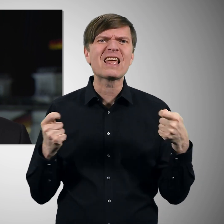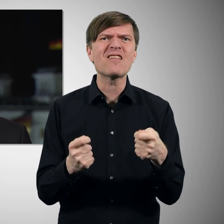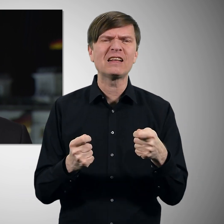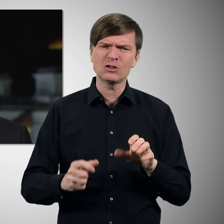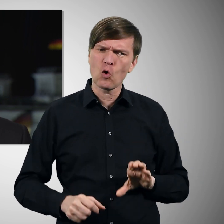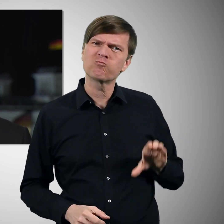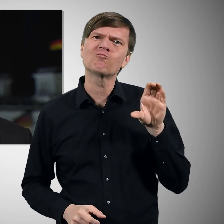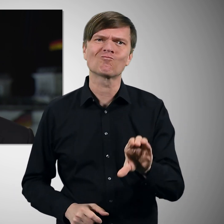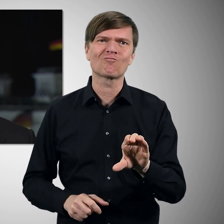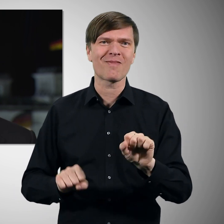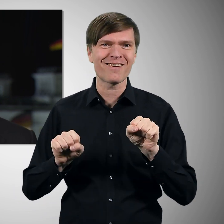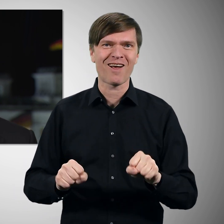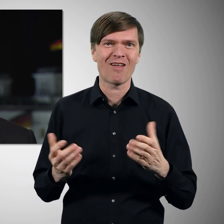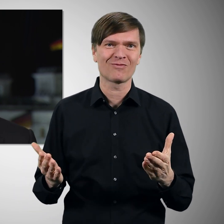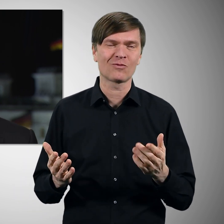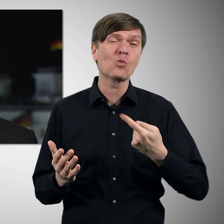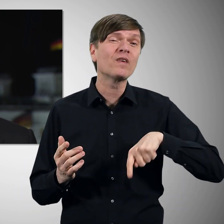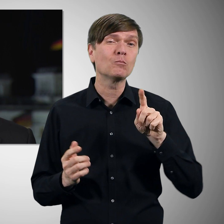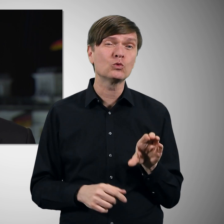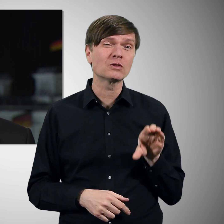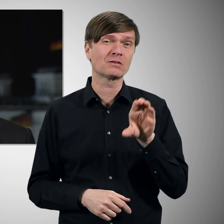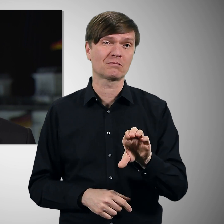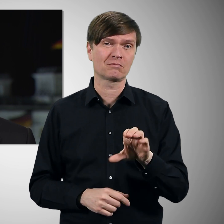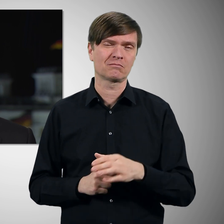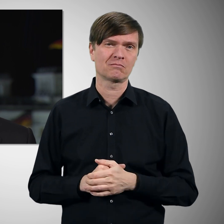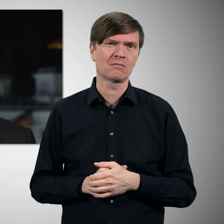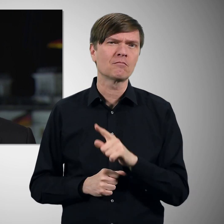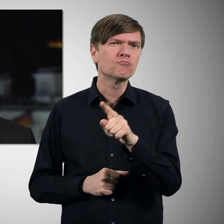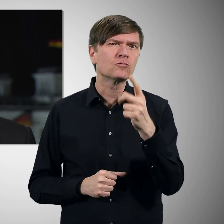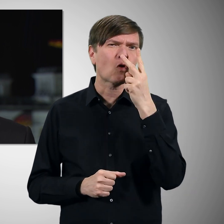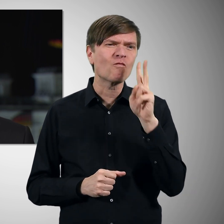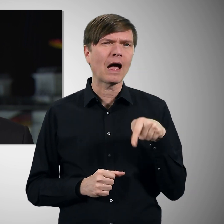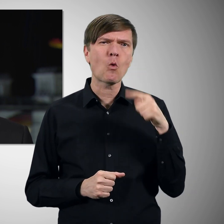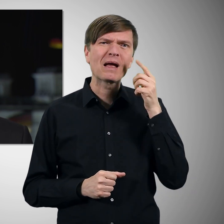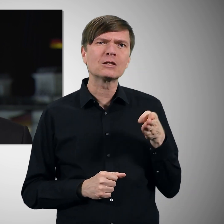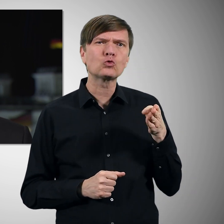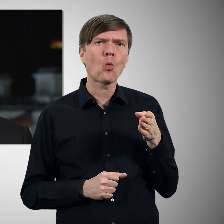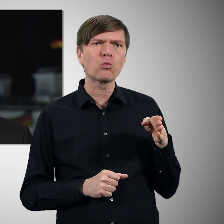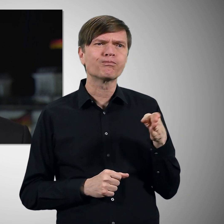Denn wer in diesen Tagen mit der Bahn unterwegs ist oder vor einer maroden Brücke im Stau steht, der merkt: